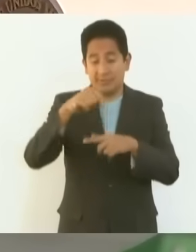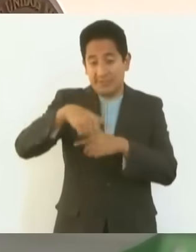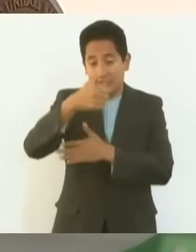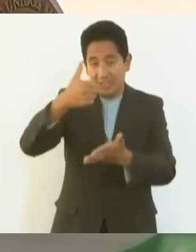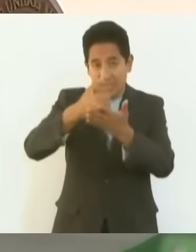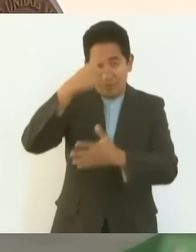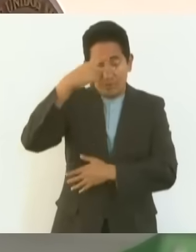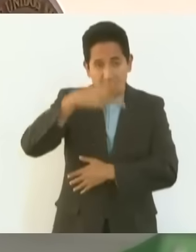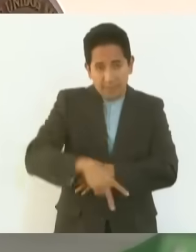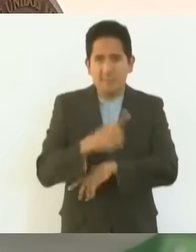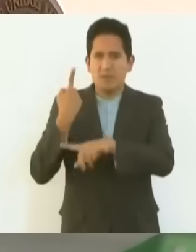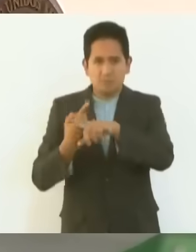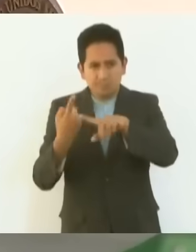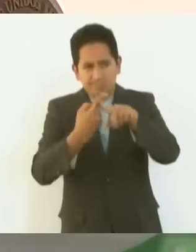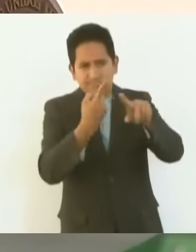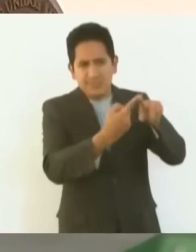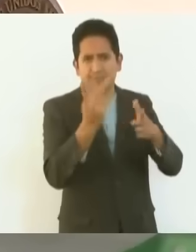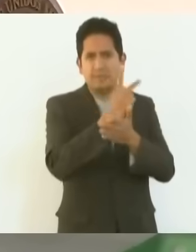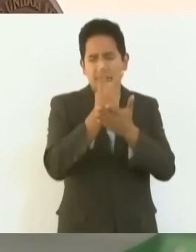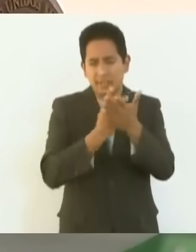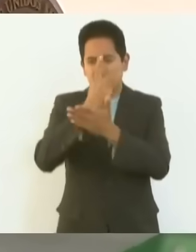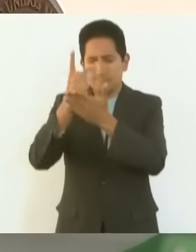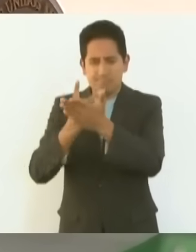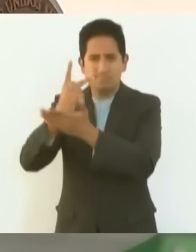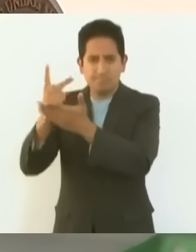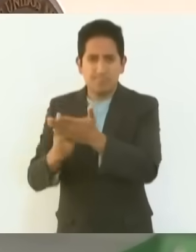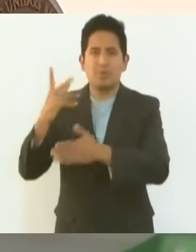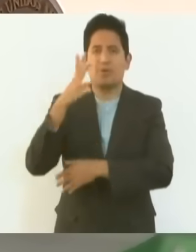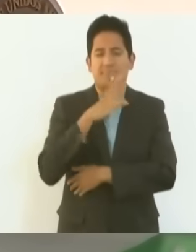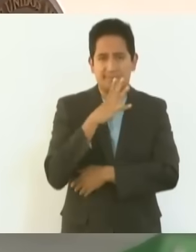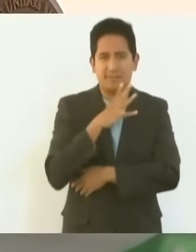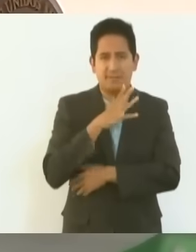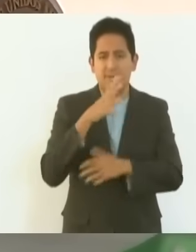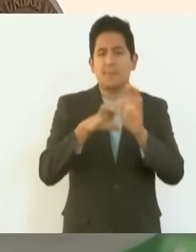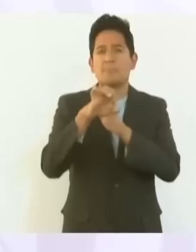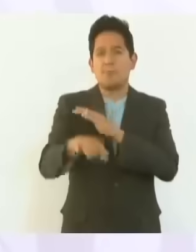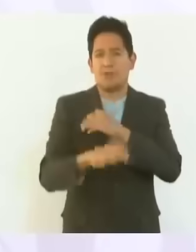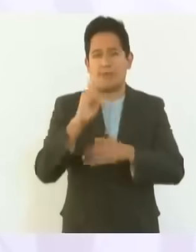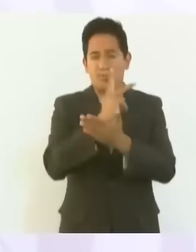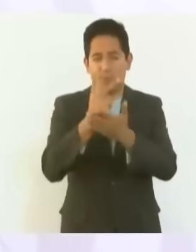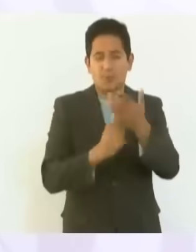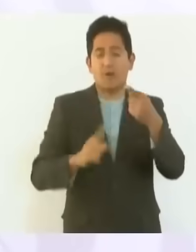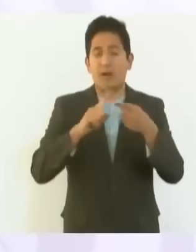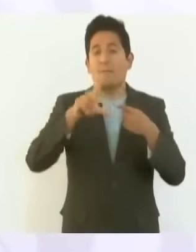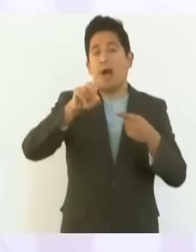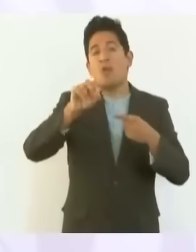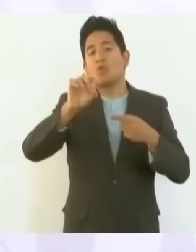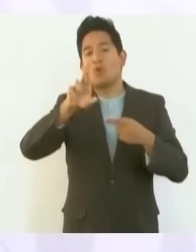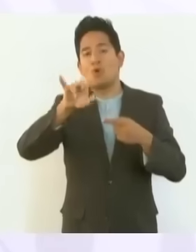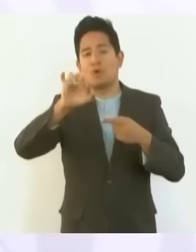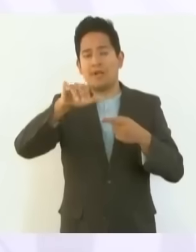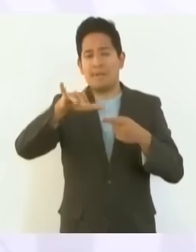que ayudan a construir la paz. Por ejemplo, el programa Doremifasol, que brinda instrumentos